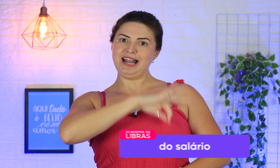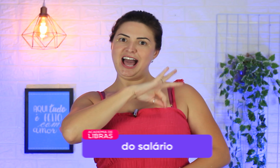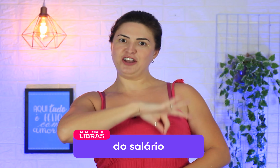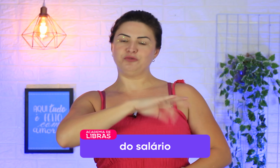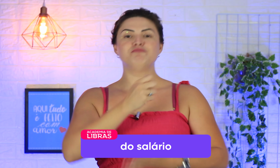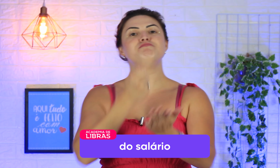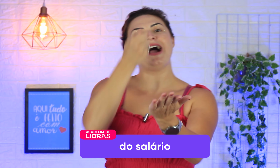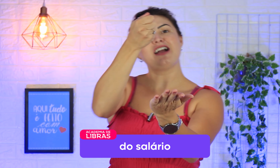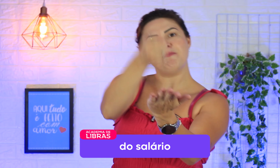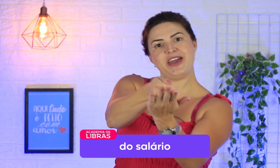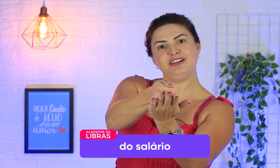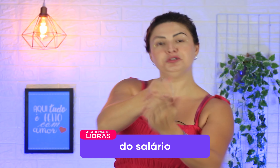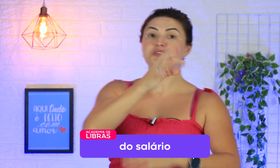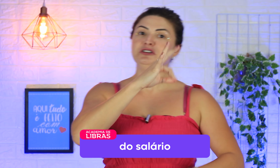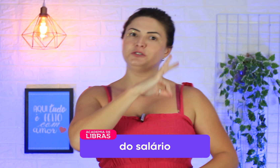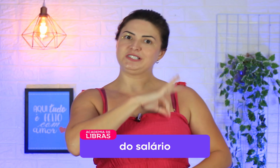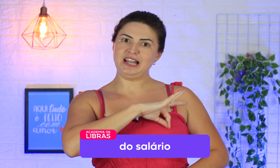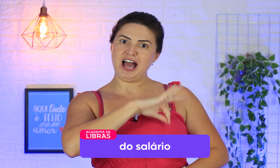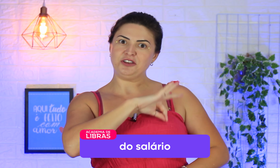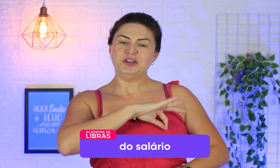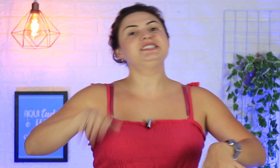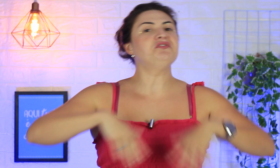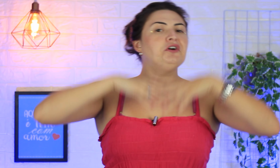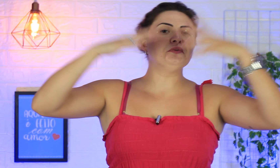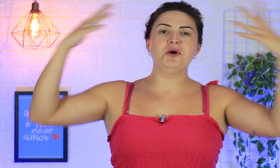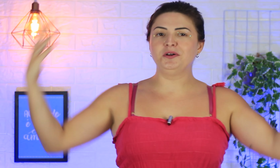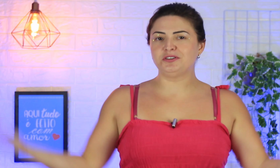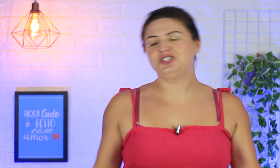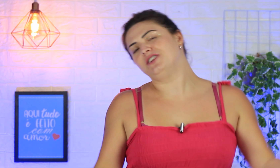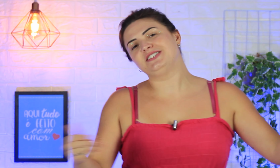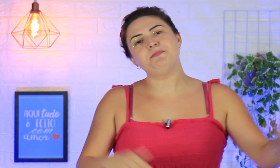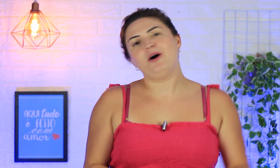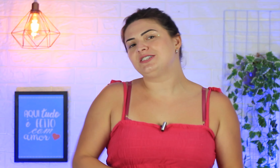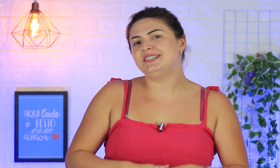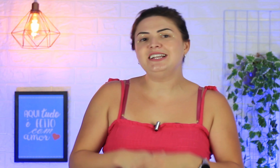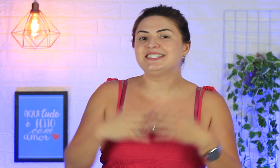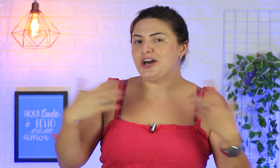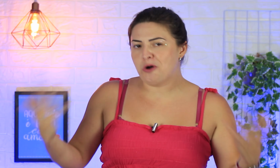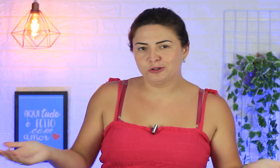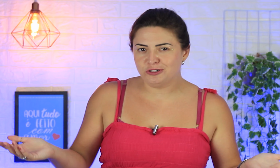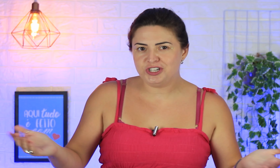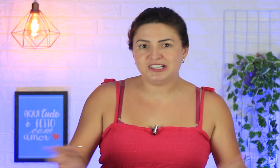salário pagamento do salário e se for um outro dia você pode sinalizar outro dia